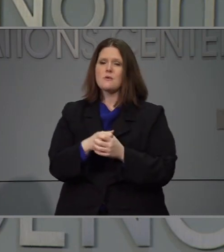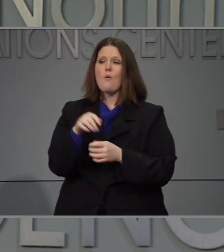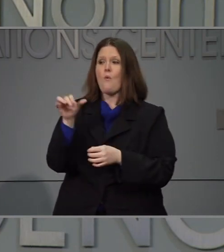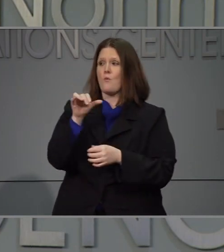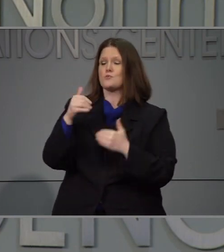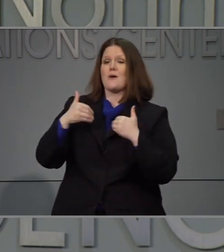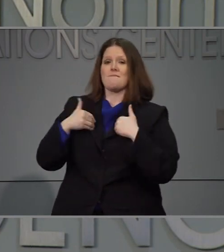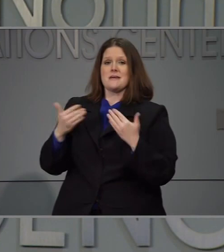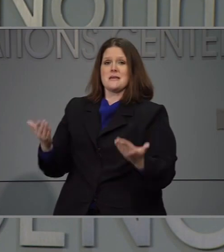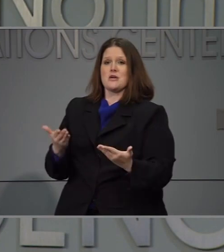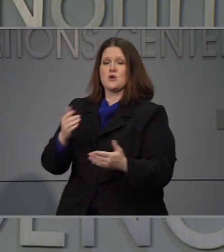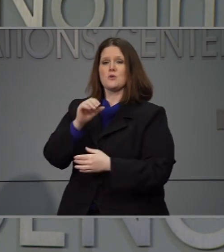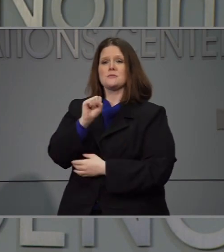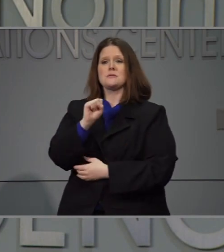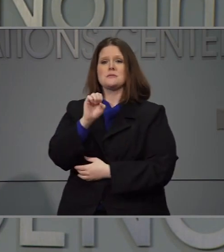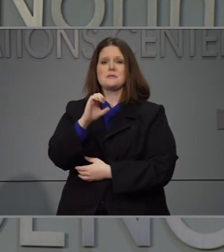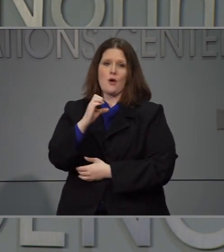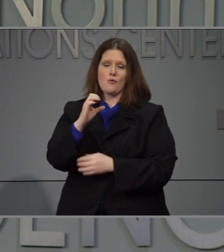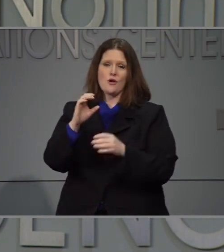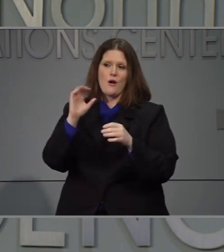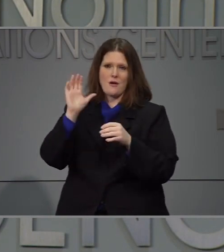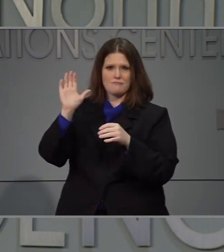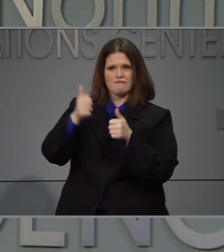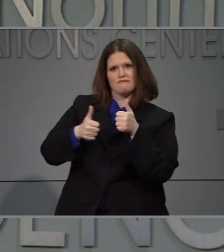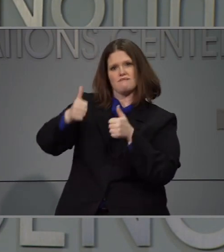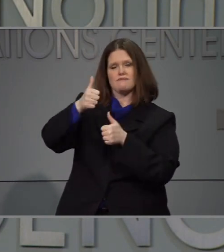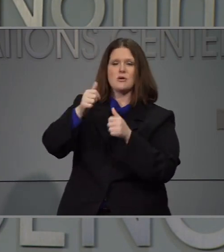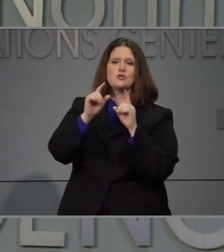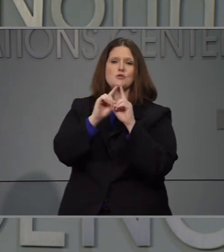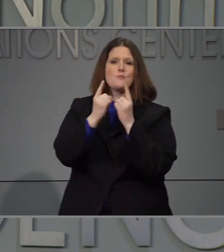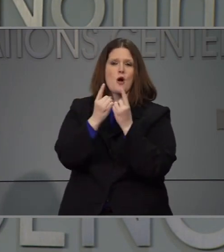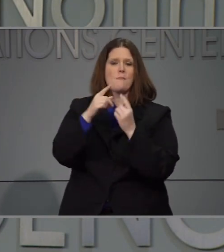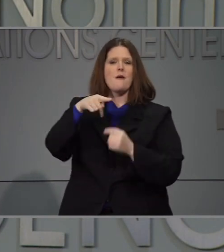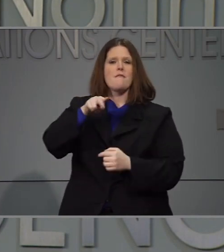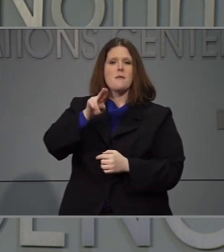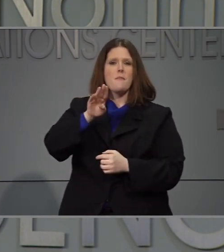preguntas y también tenemos con nosotros a nuestro secretario